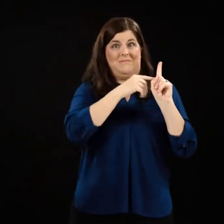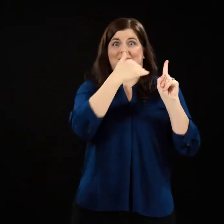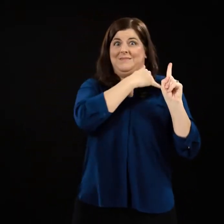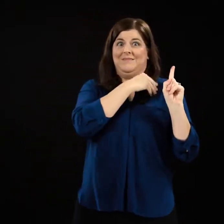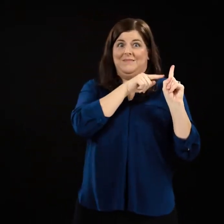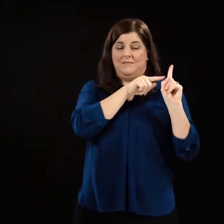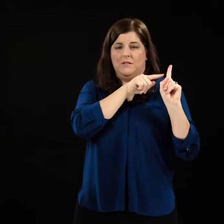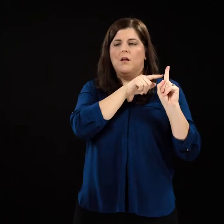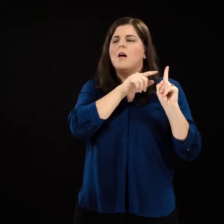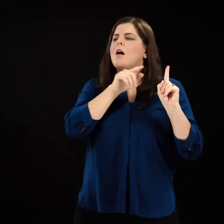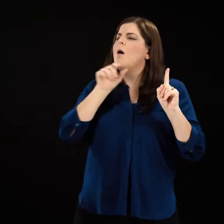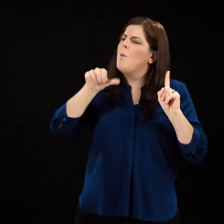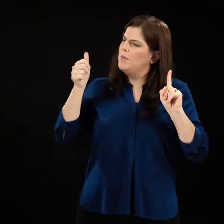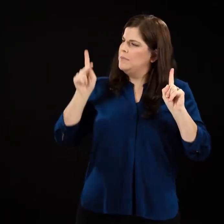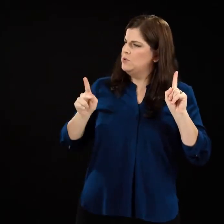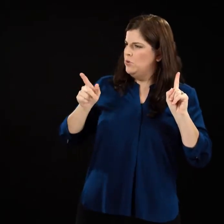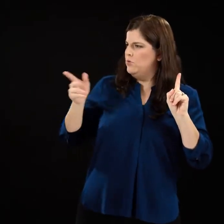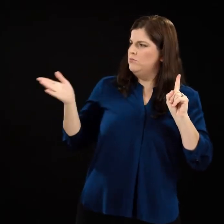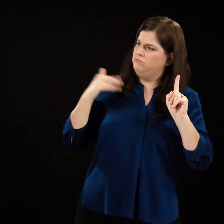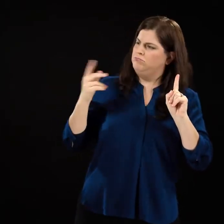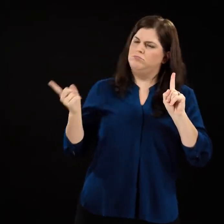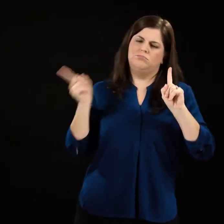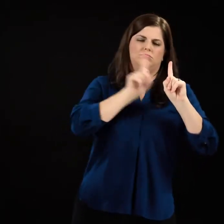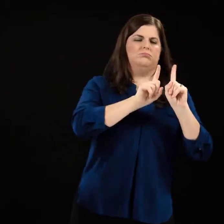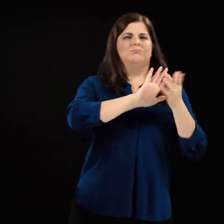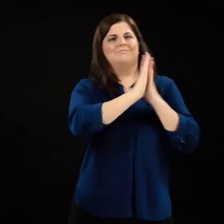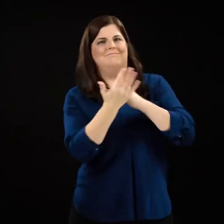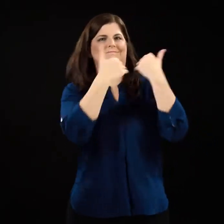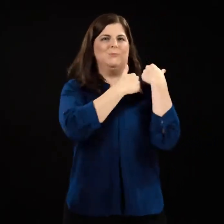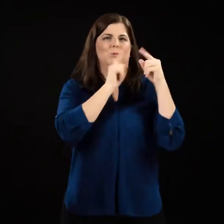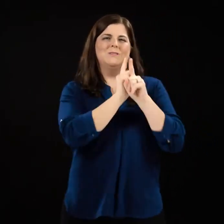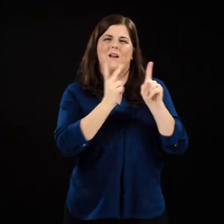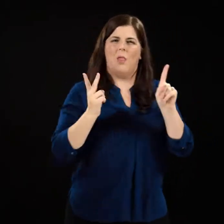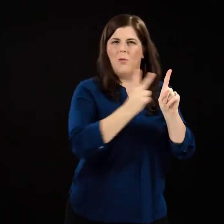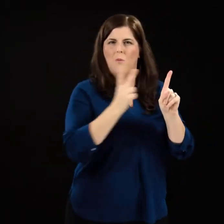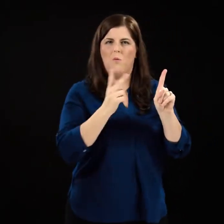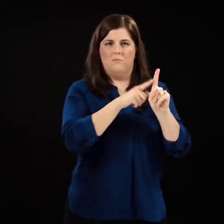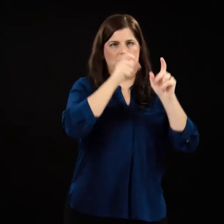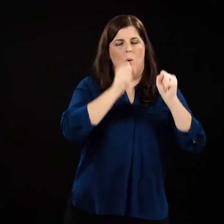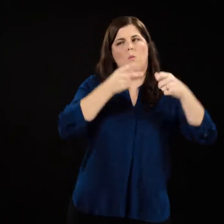Il peut refuser tout changement à une clause importante du